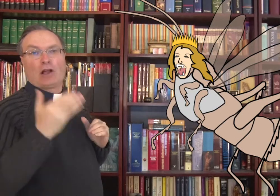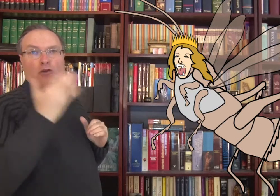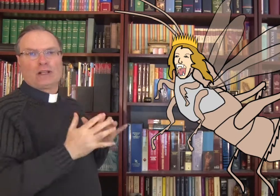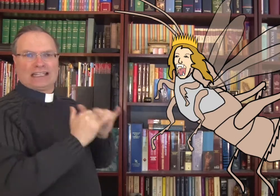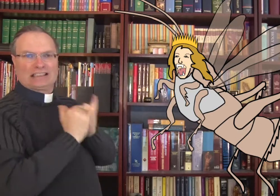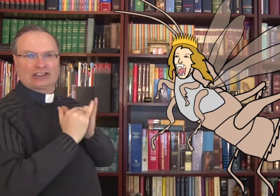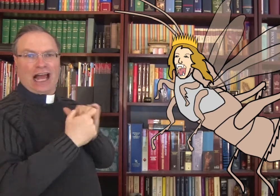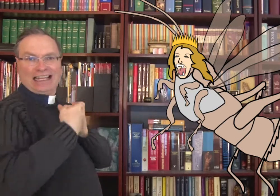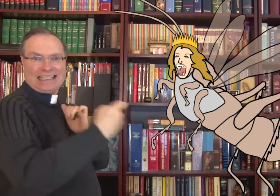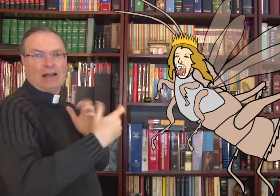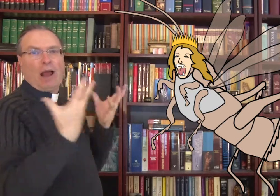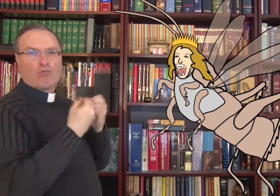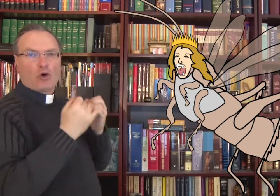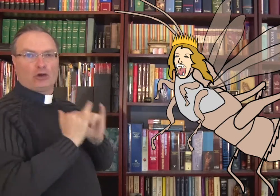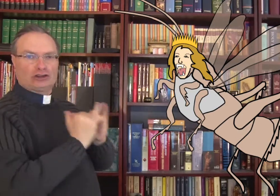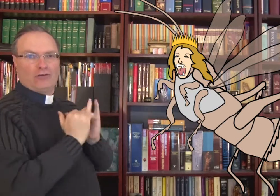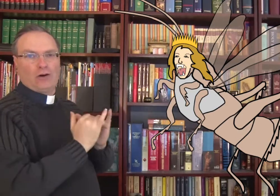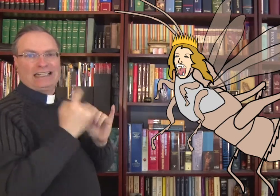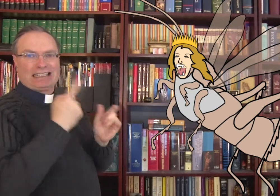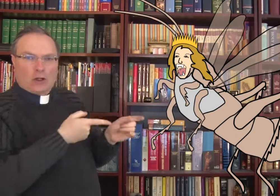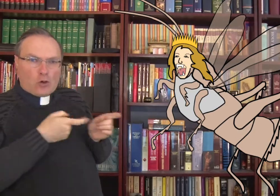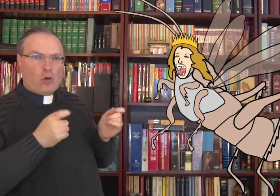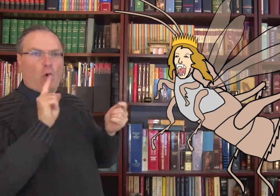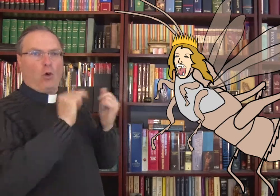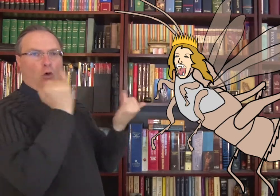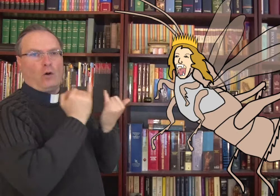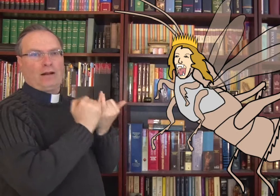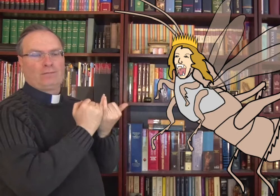à celui de chars tirés par plusieurs chevaux qui courent au combat.